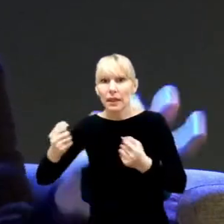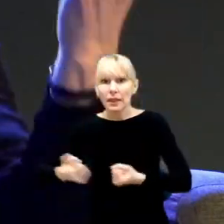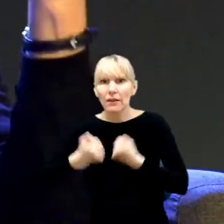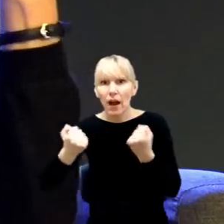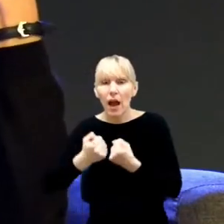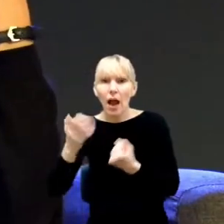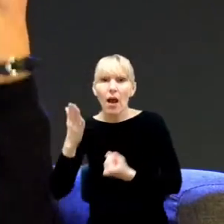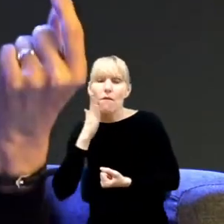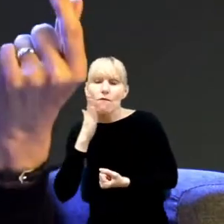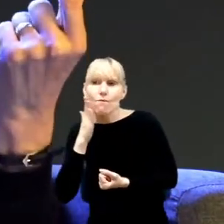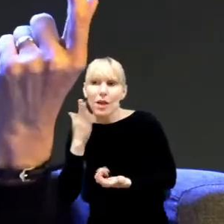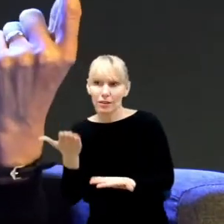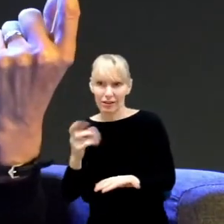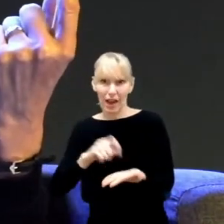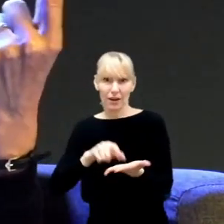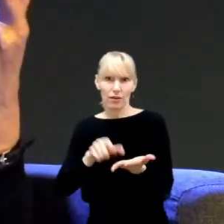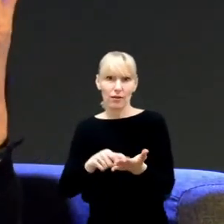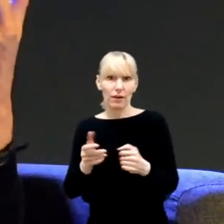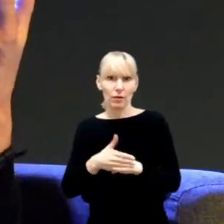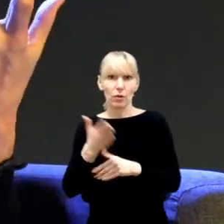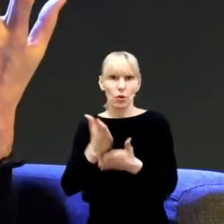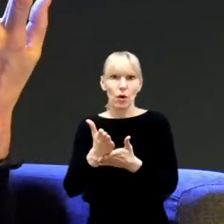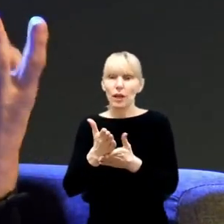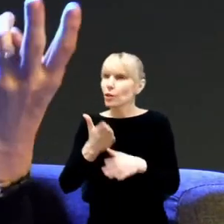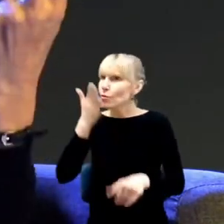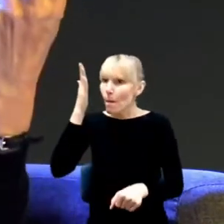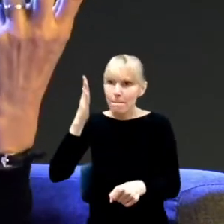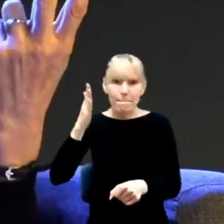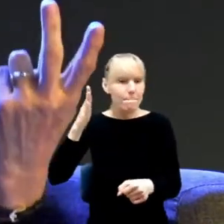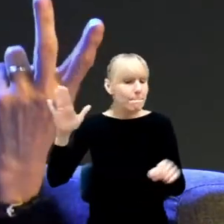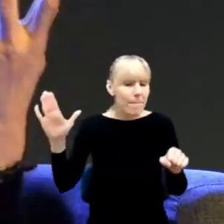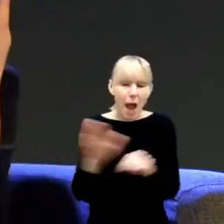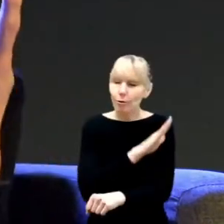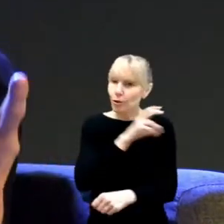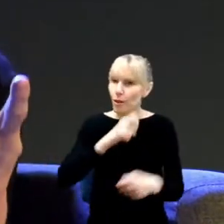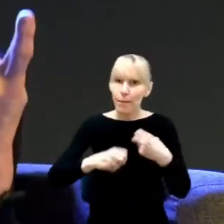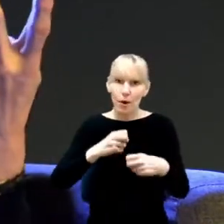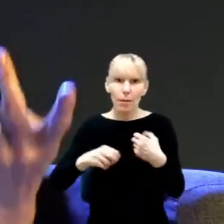To jest cały problem rynku mieszkaniowego, że ma tą podwójną naturę,